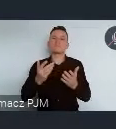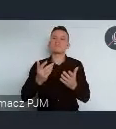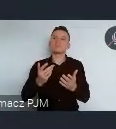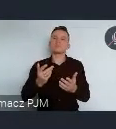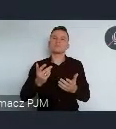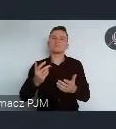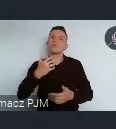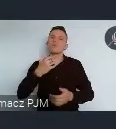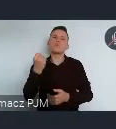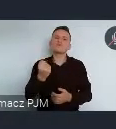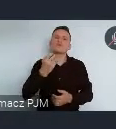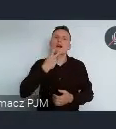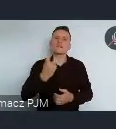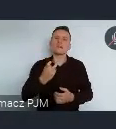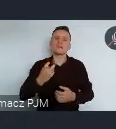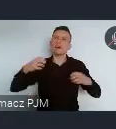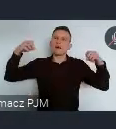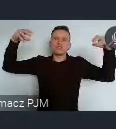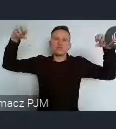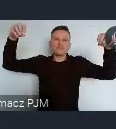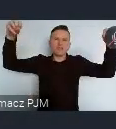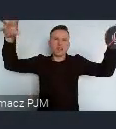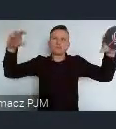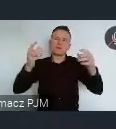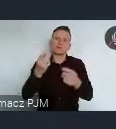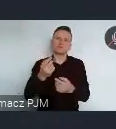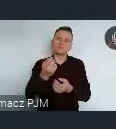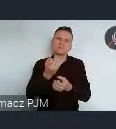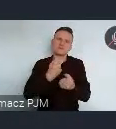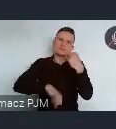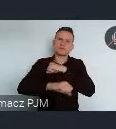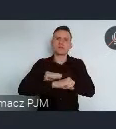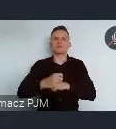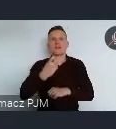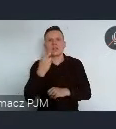które chcemy zamienić na energooszczędne, montażu czujników jakości powietrza,